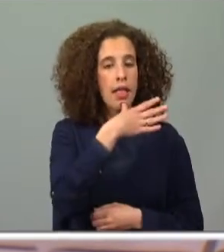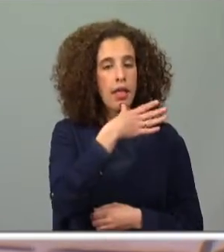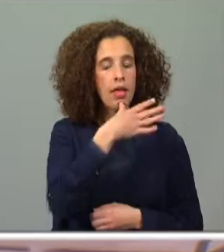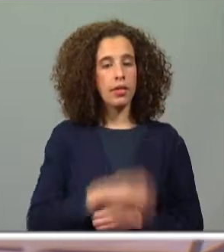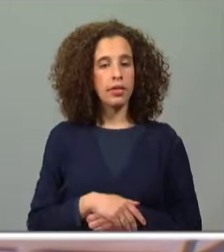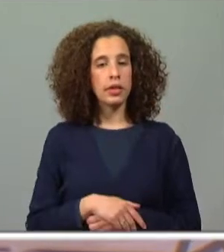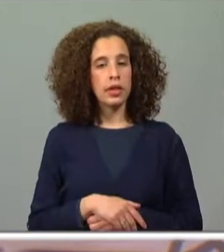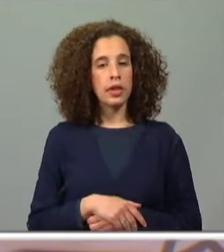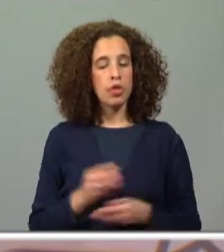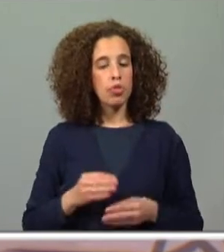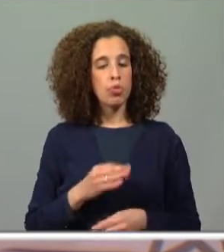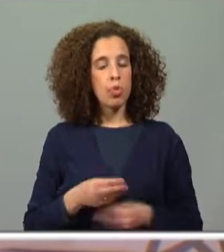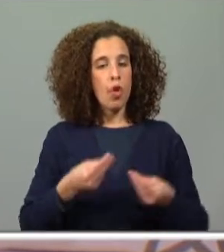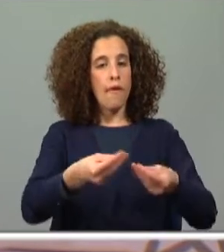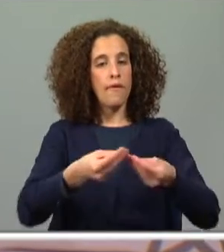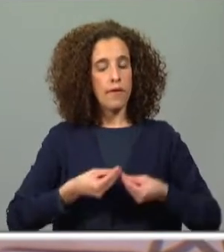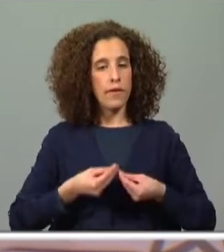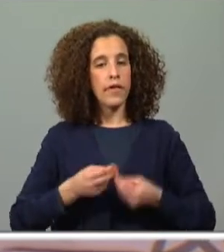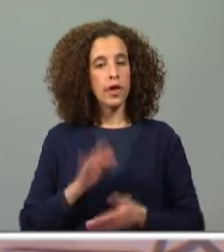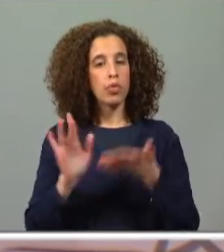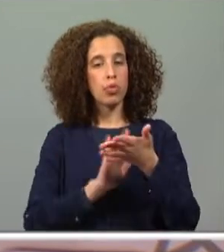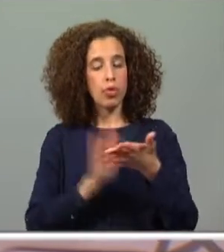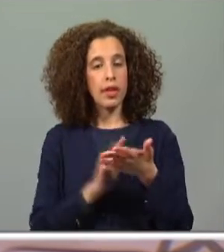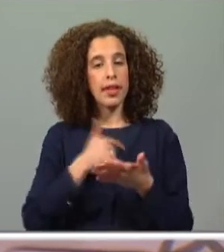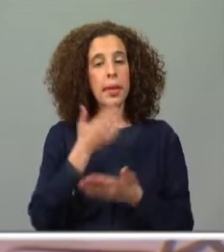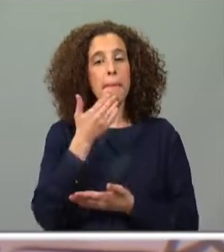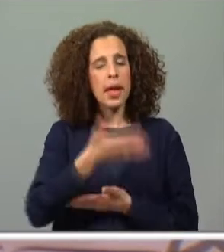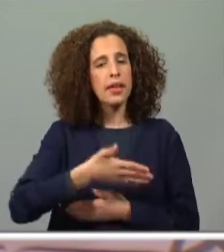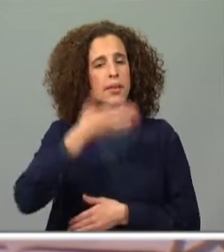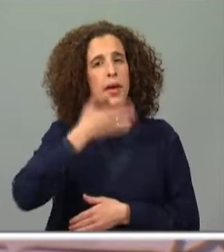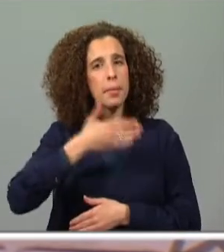que tinha sido esse livro Reinações de Narizinho ela pede o emprestado Reinações de 那本書是什麼鼻子她借來的